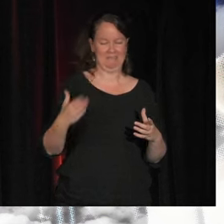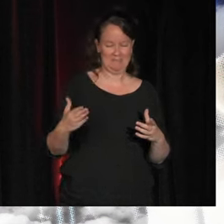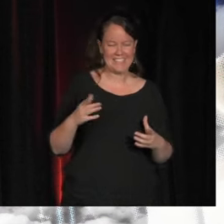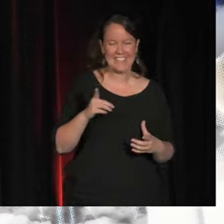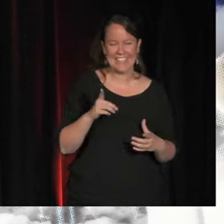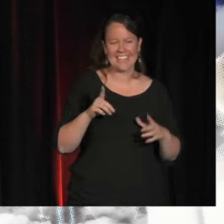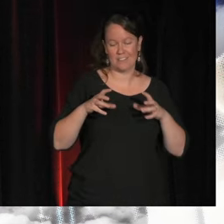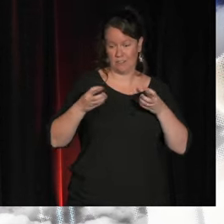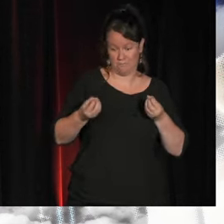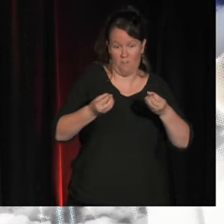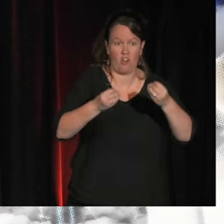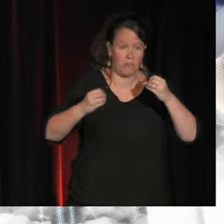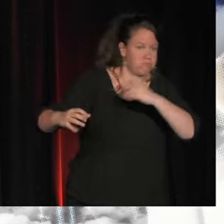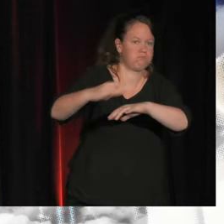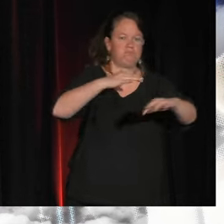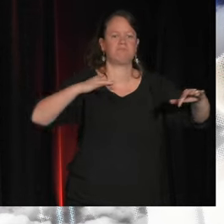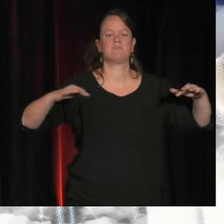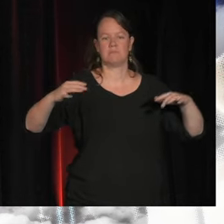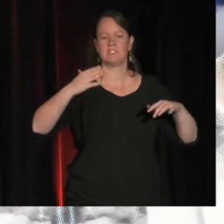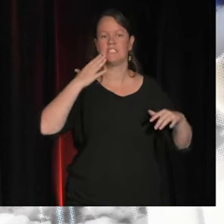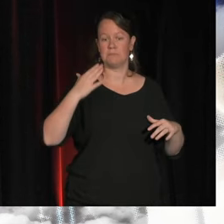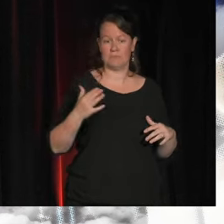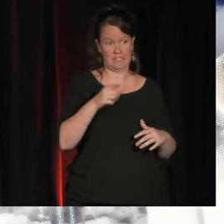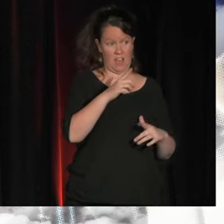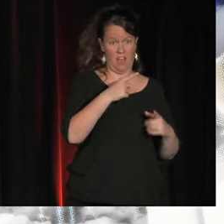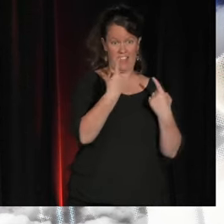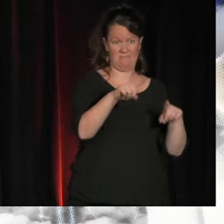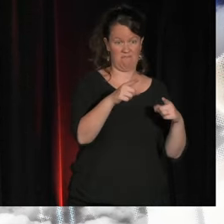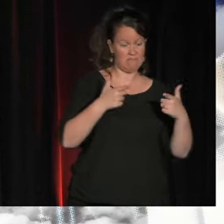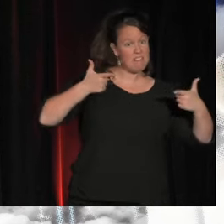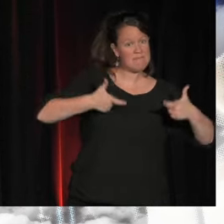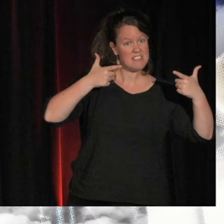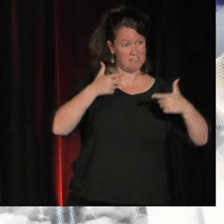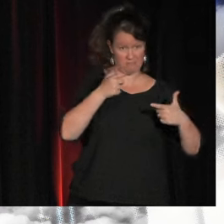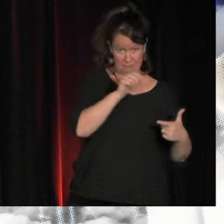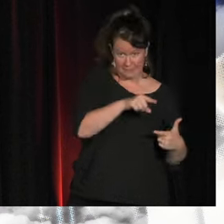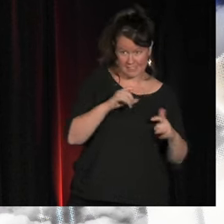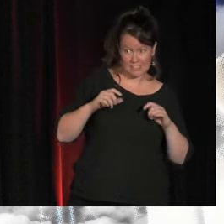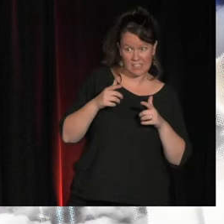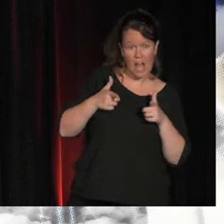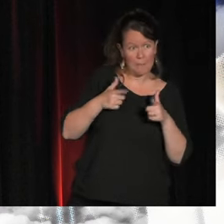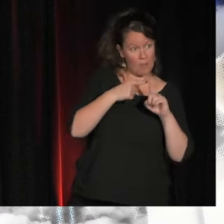L'ennemi qui a cette arme prend, je crois, c'était 30 % de dégâts en plus. Donc, il y avait vraiment une stratégie, la dive, c'était l'équipe commence